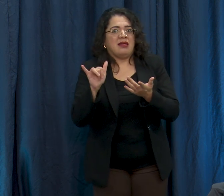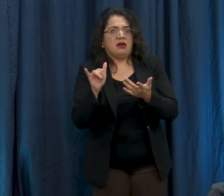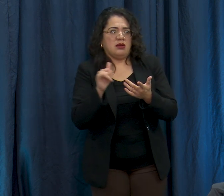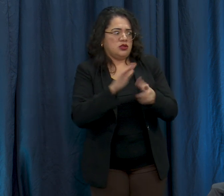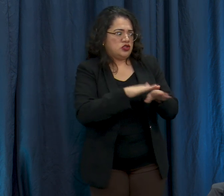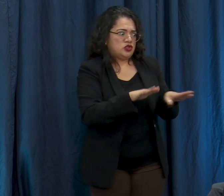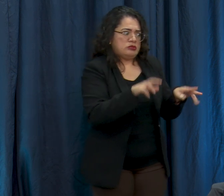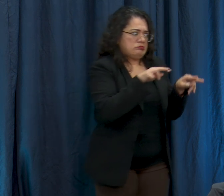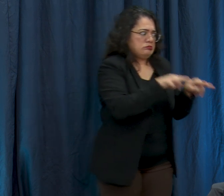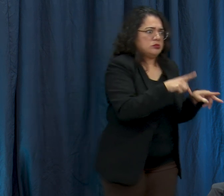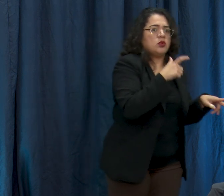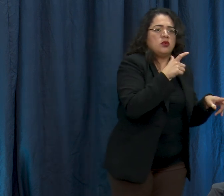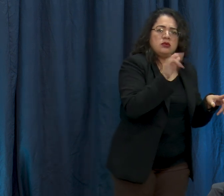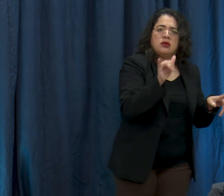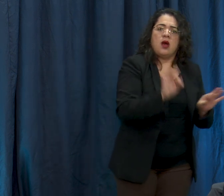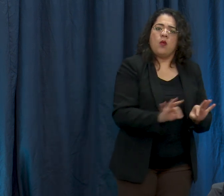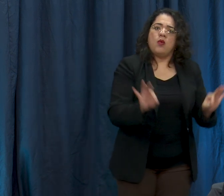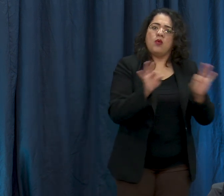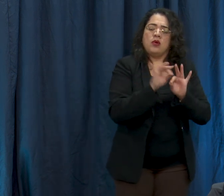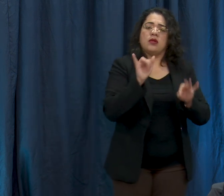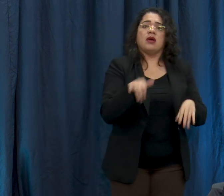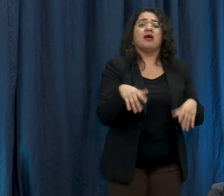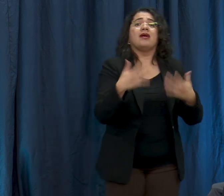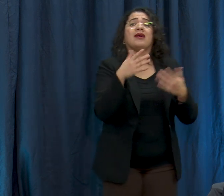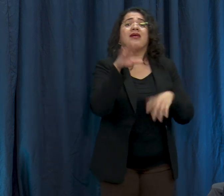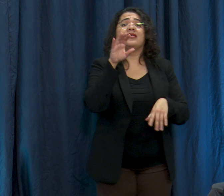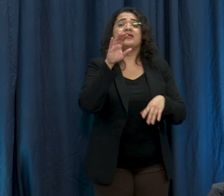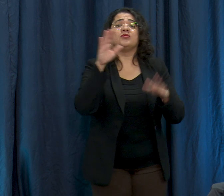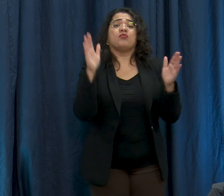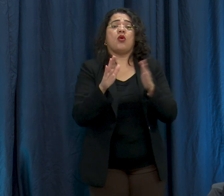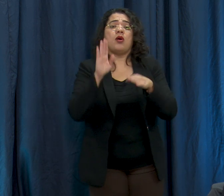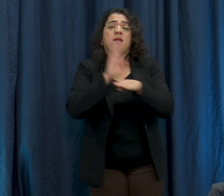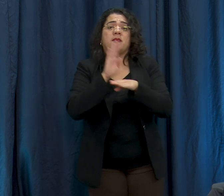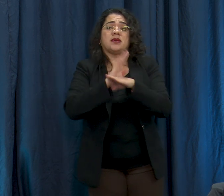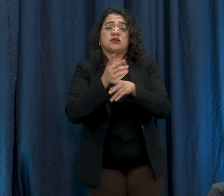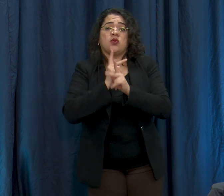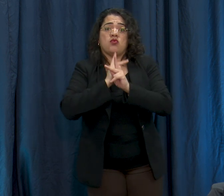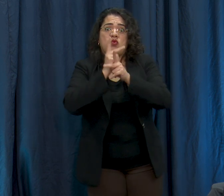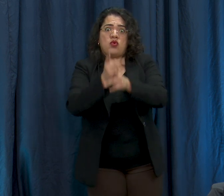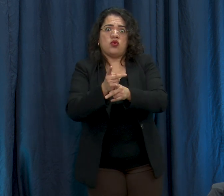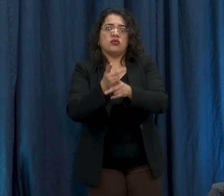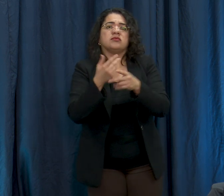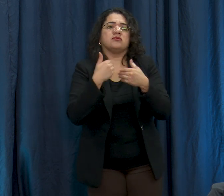recursos para pequeñas Impreza's también hay muchos datos para ayudar a Presta